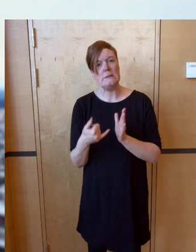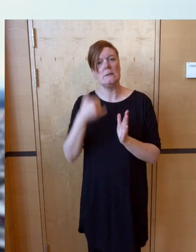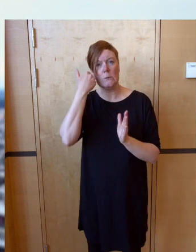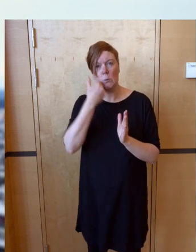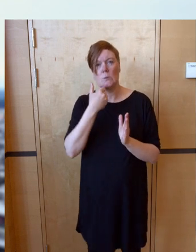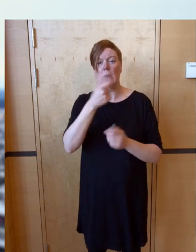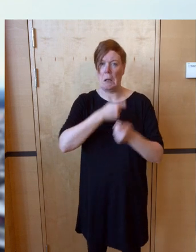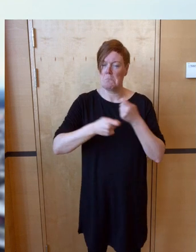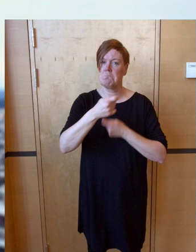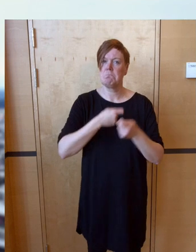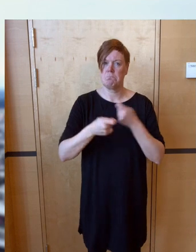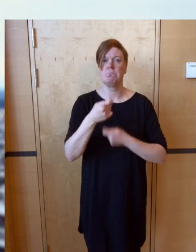Och förslag till det